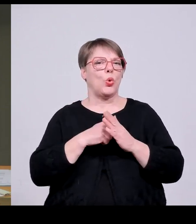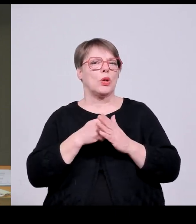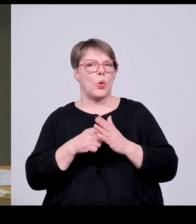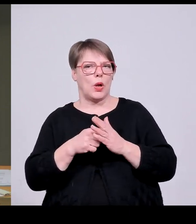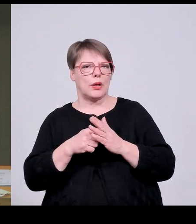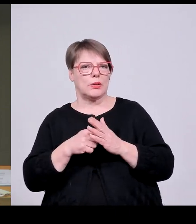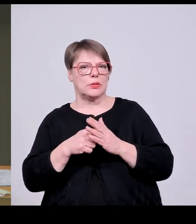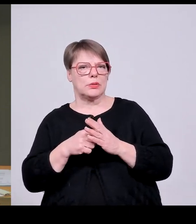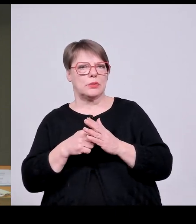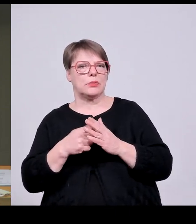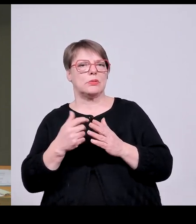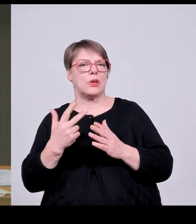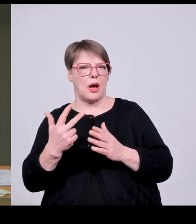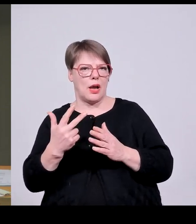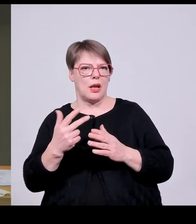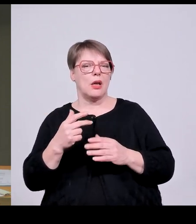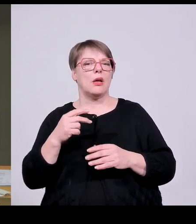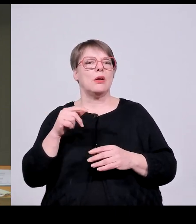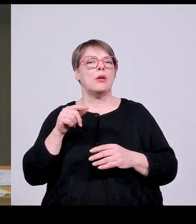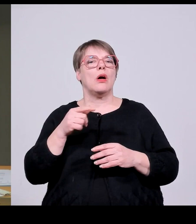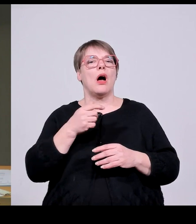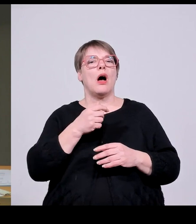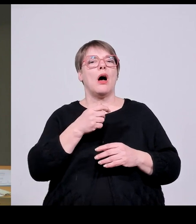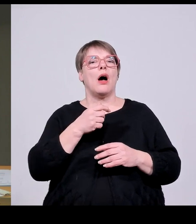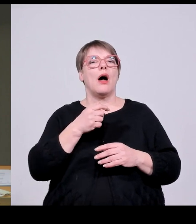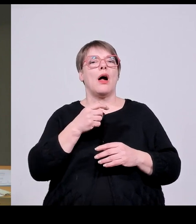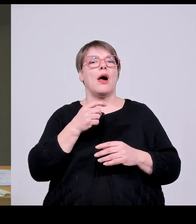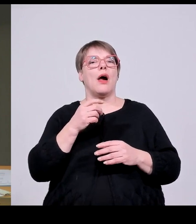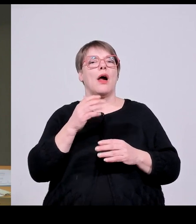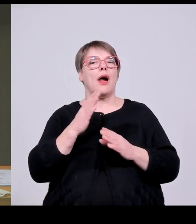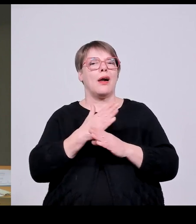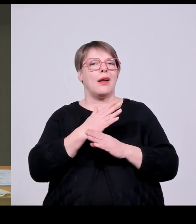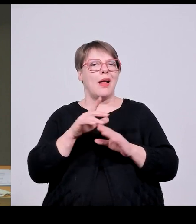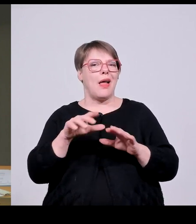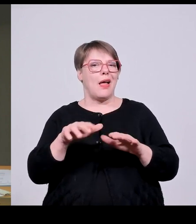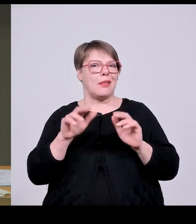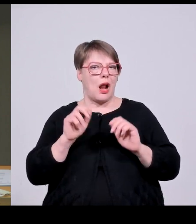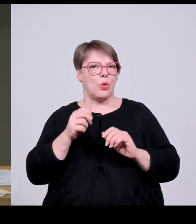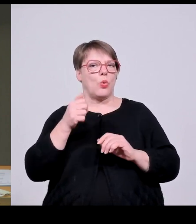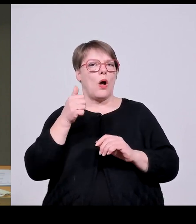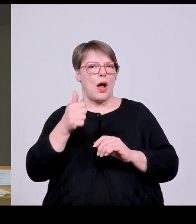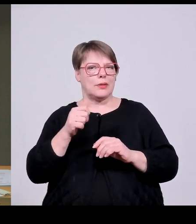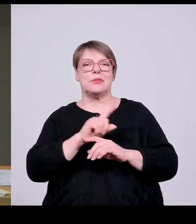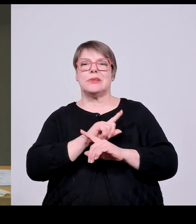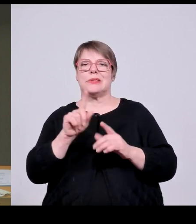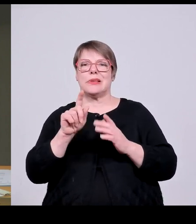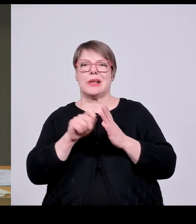Weil eine eines Abgeordneten zum Mitglied und eine eines Abgeordneten zum stellvertretenden Mitglied